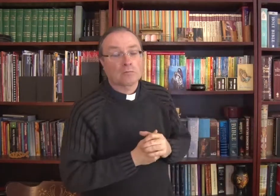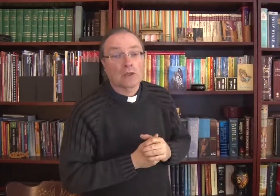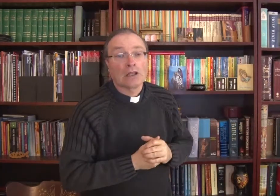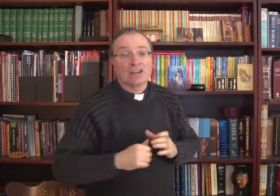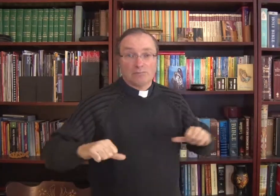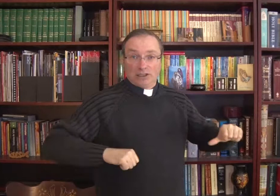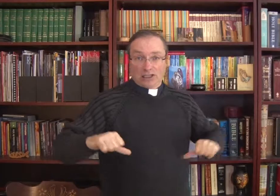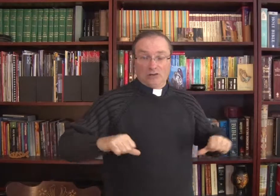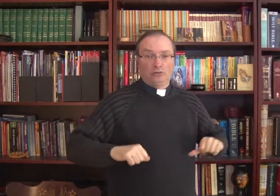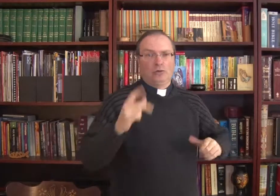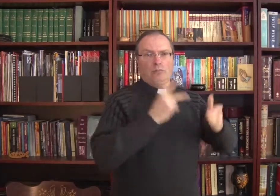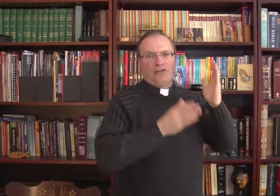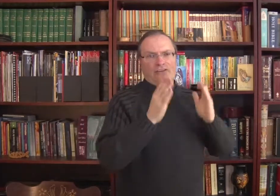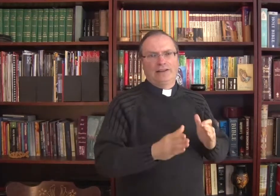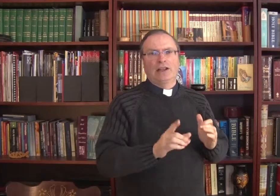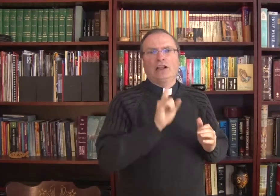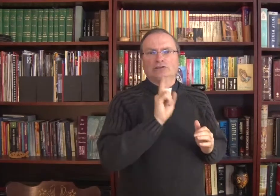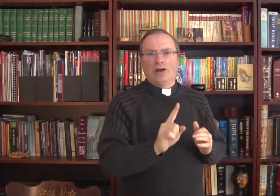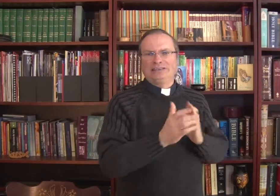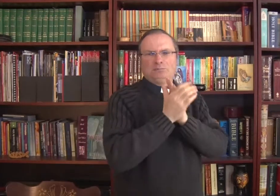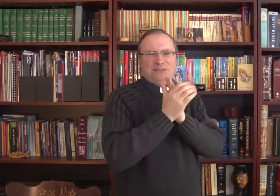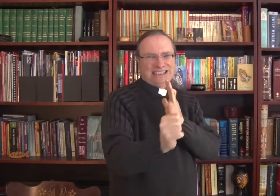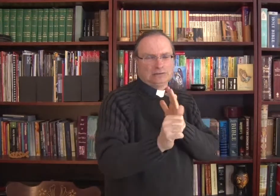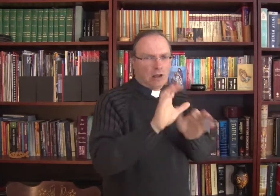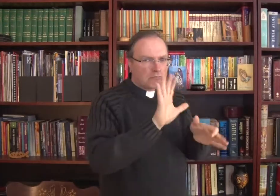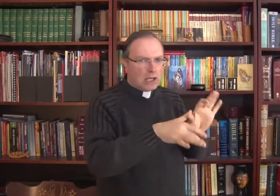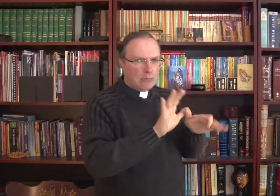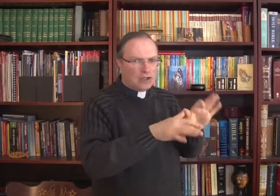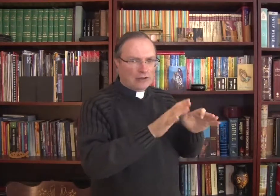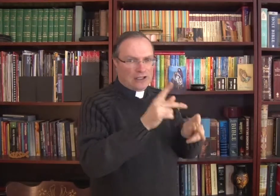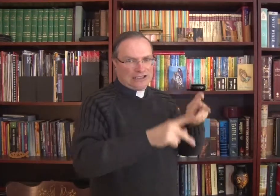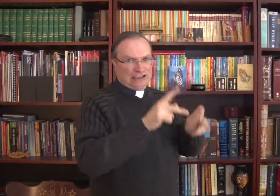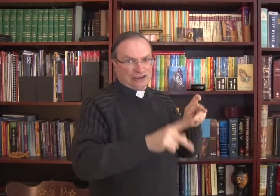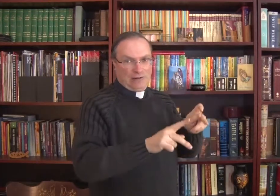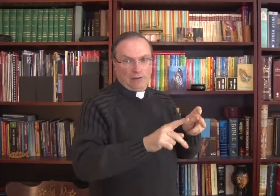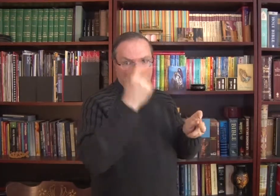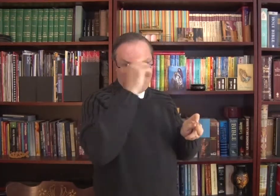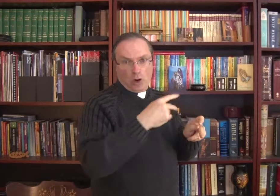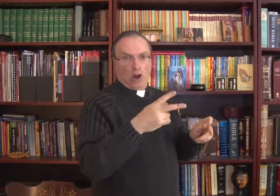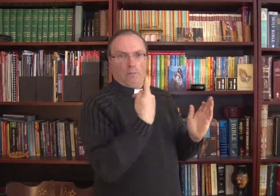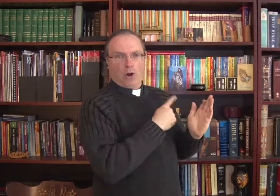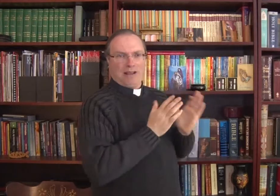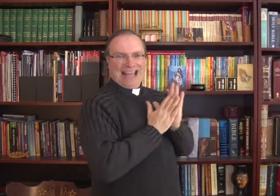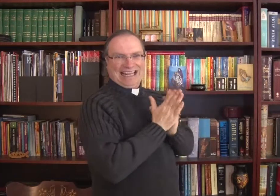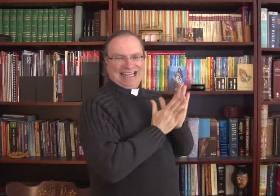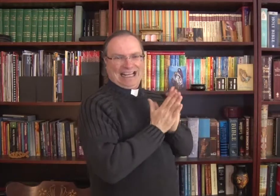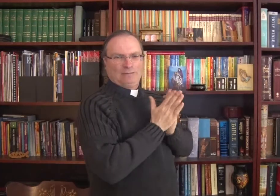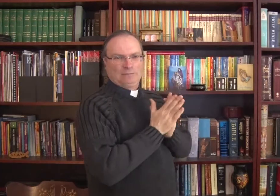Les prétendus prophètes sont des spécialistes de la manipulation des gens pour leurs propres intérêts.